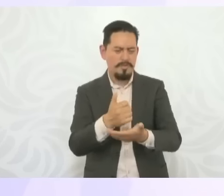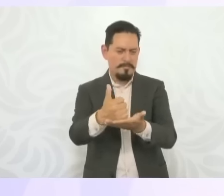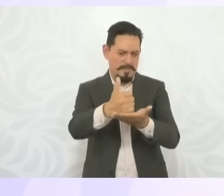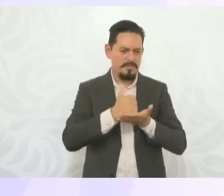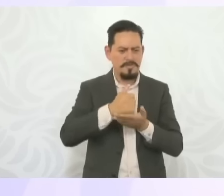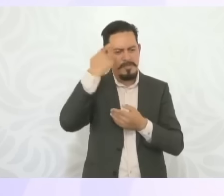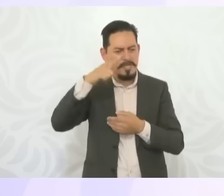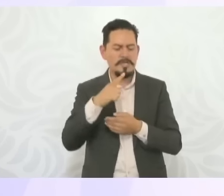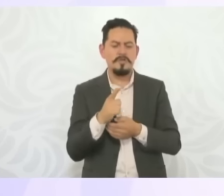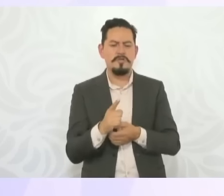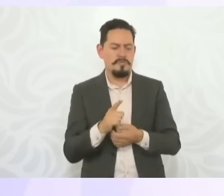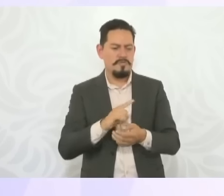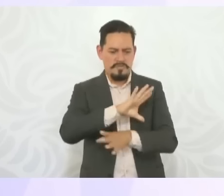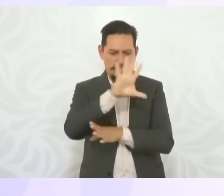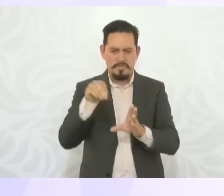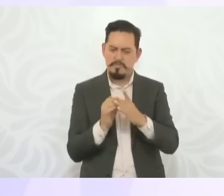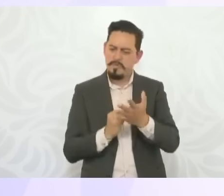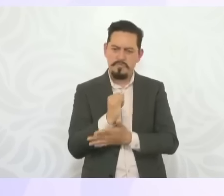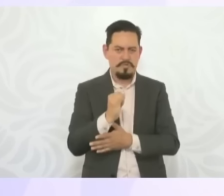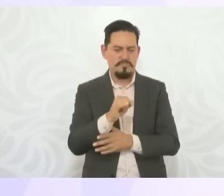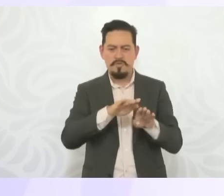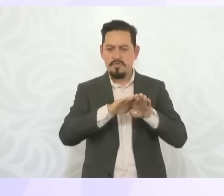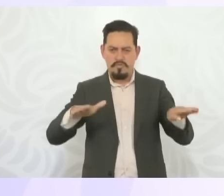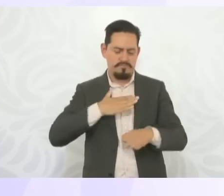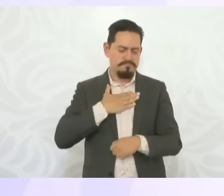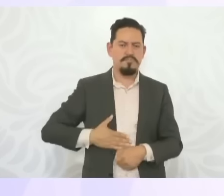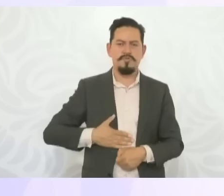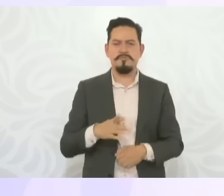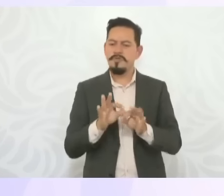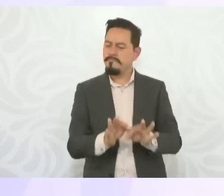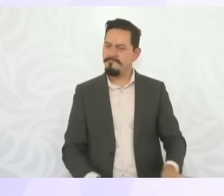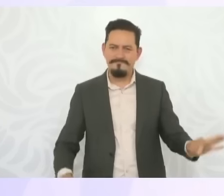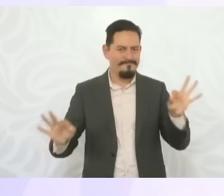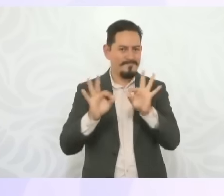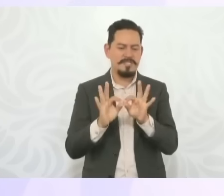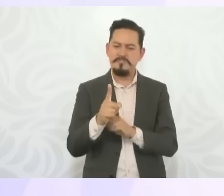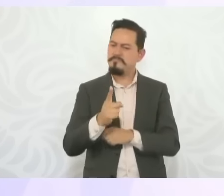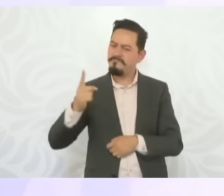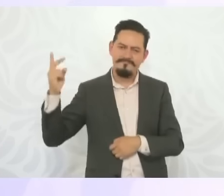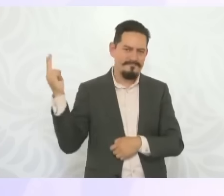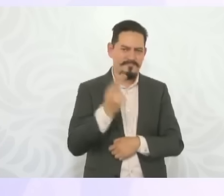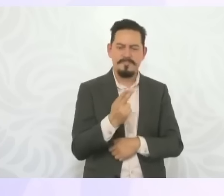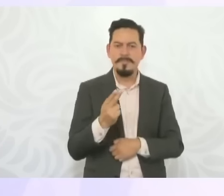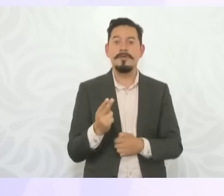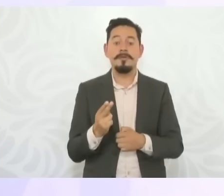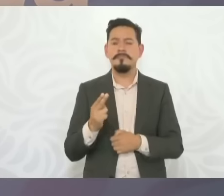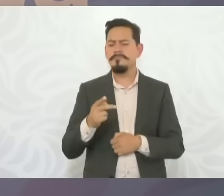resolución tan justificada, tan trascendente y tan indispensable. Y para ello pido al